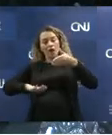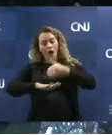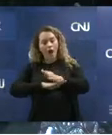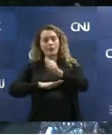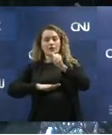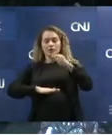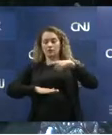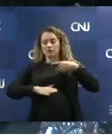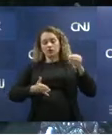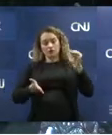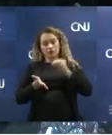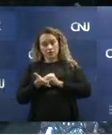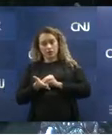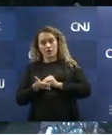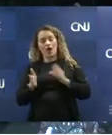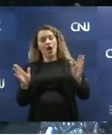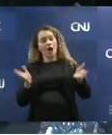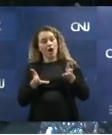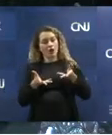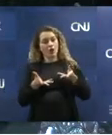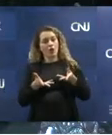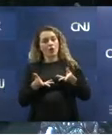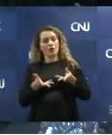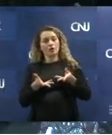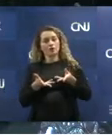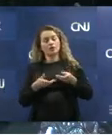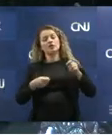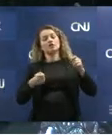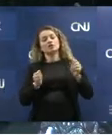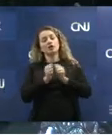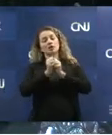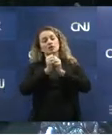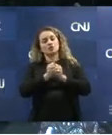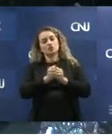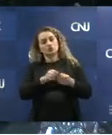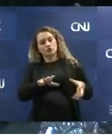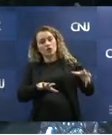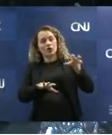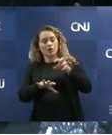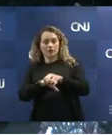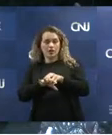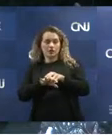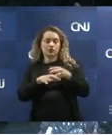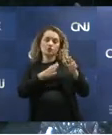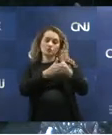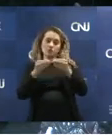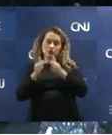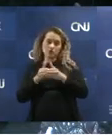e agora o protocolo faz parte do anexo dessa recomendação. Nós pretendemos, com a recomendação aqui,